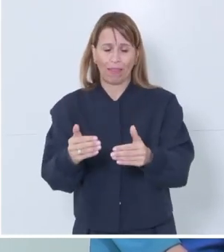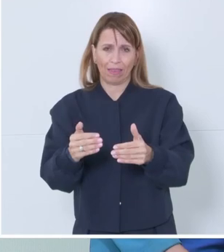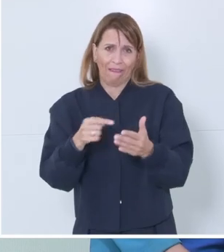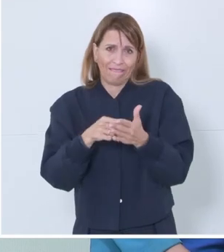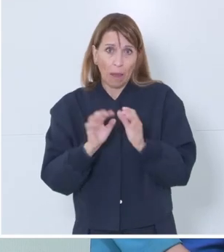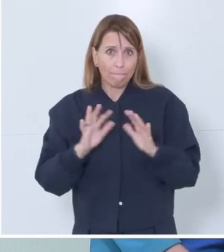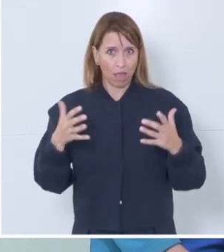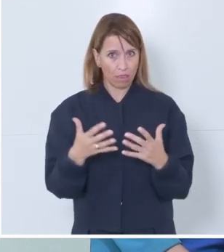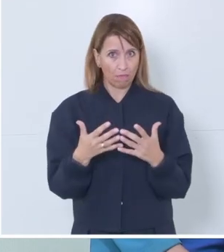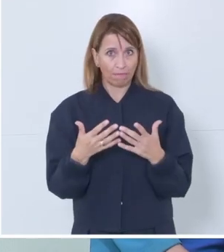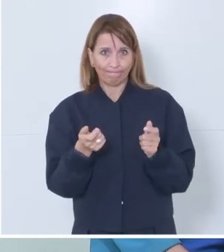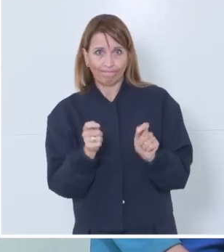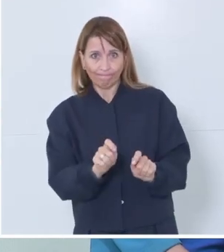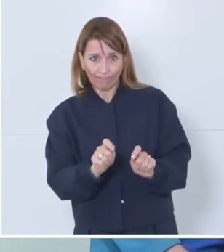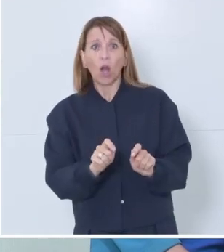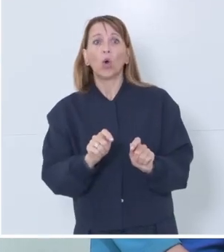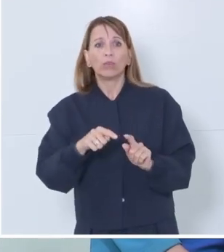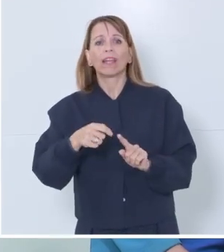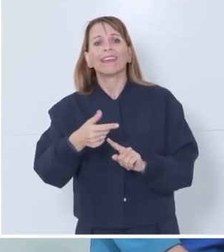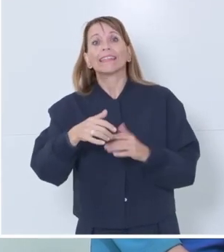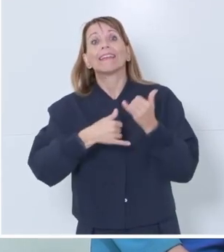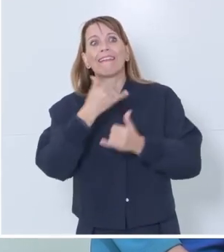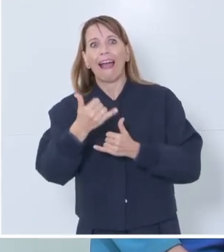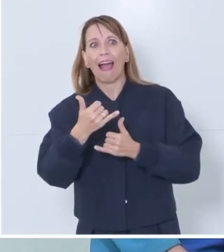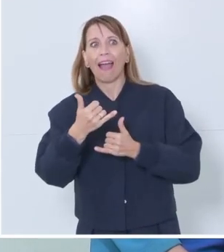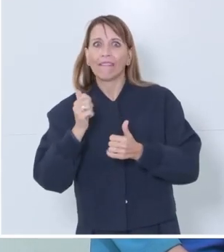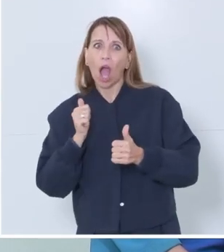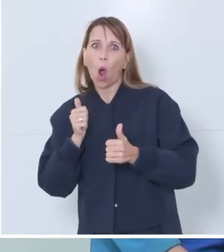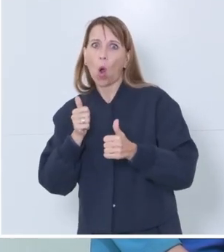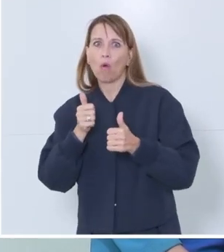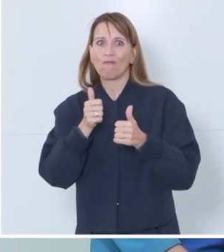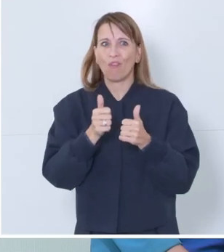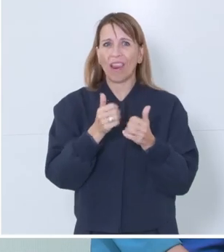dann in den Folgejahren nachgeholt worden. Es hat damit zu einem Stau geführt und zu einer